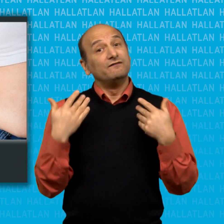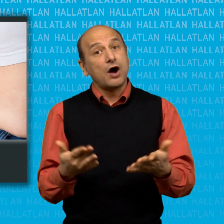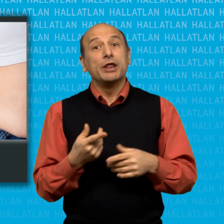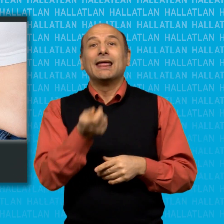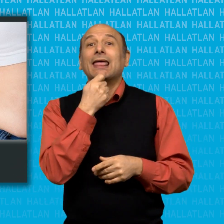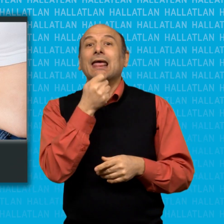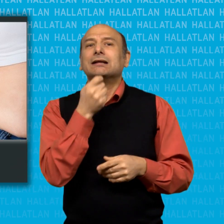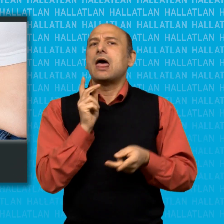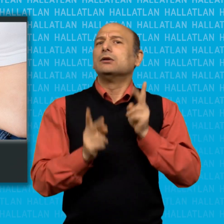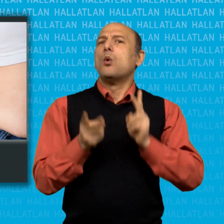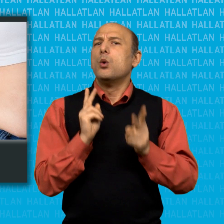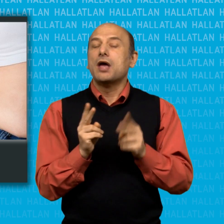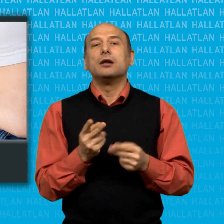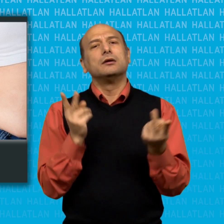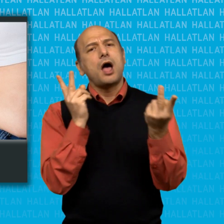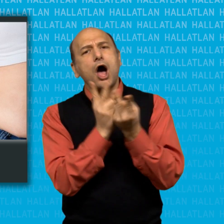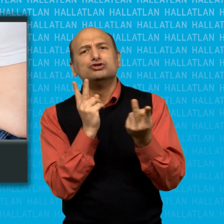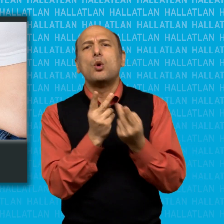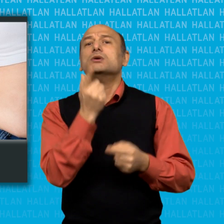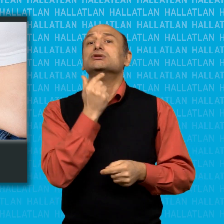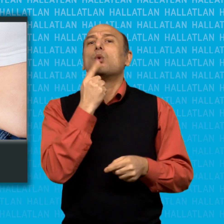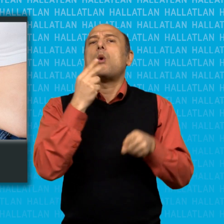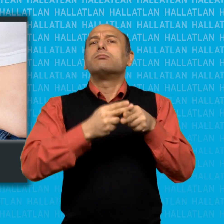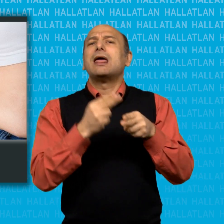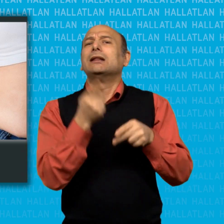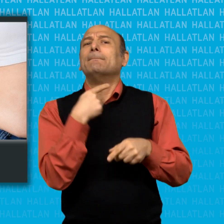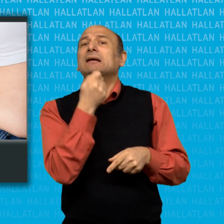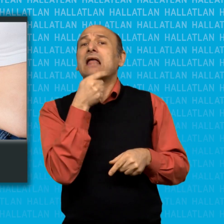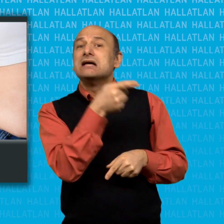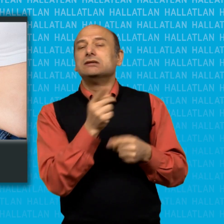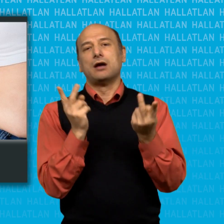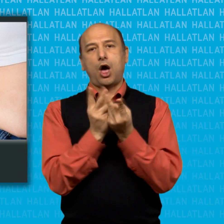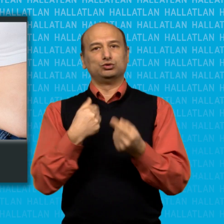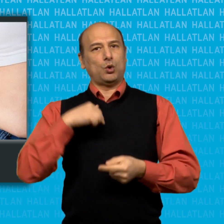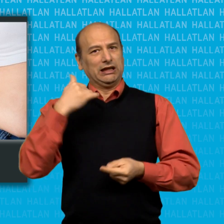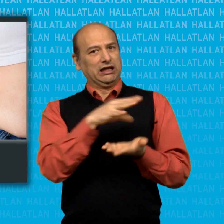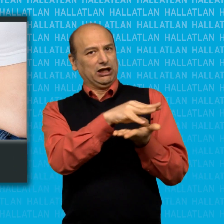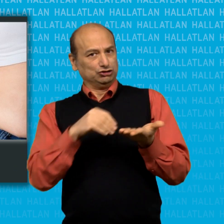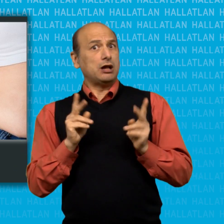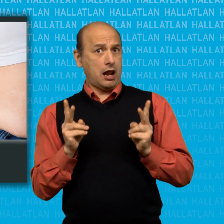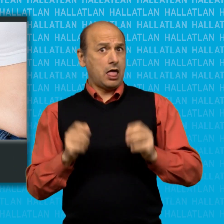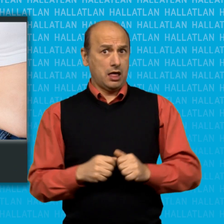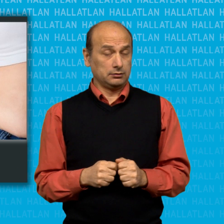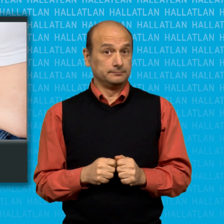illetve figyelni arra, hogy étrendünket közelítsük a cukorbetegek diétájához.